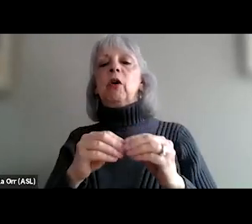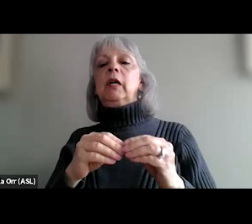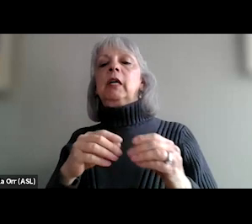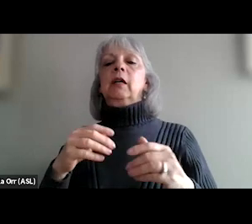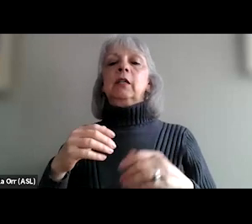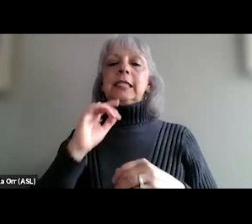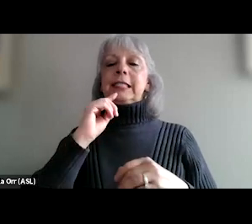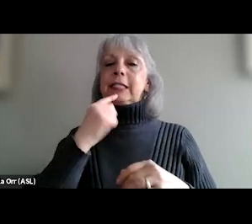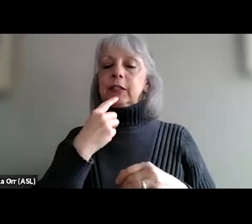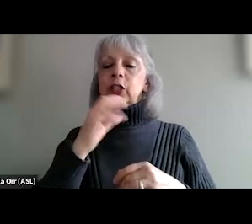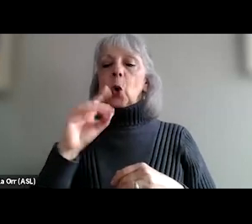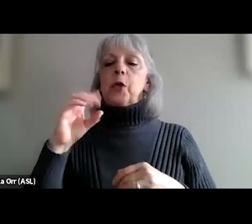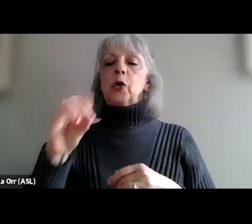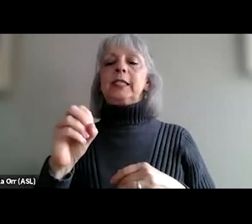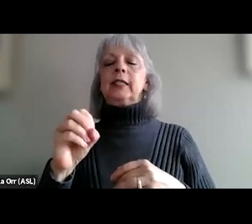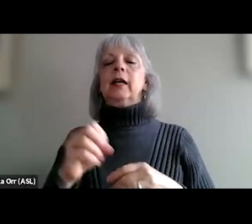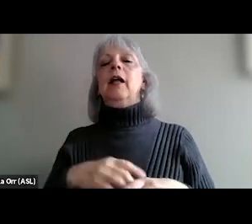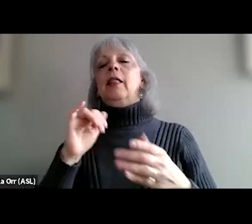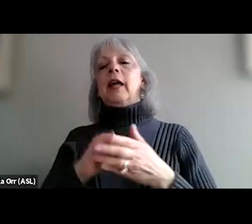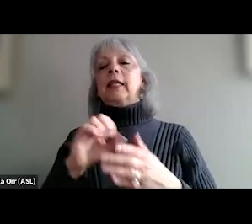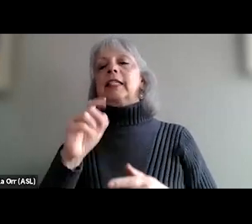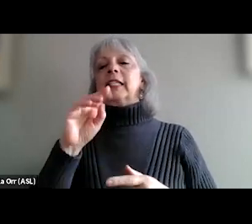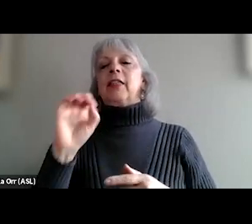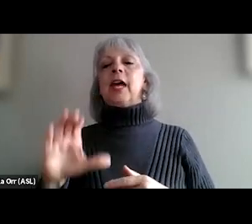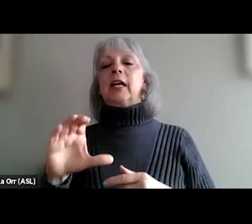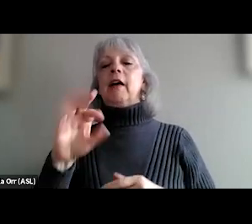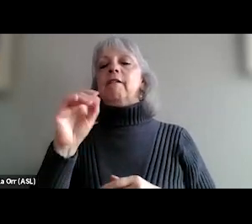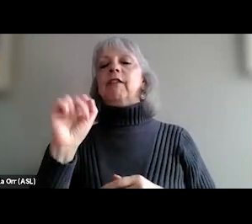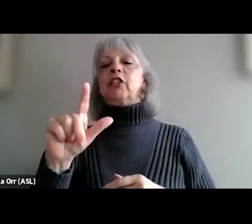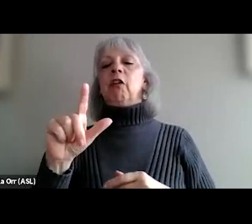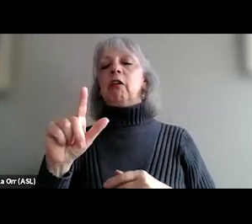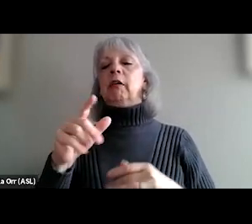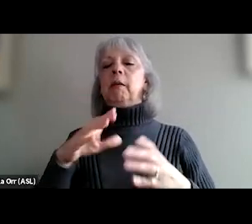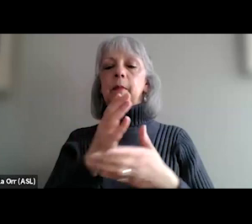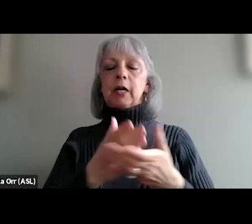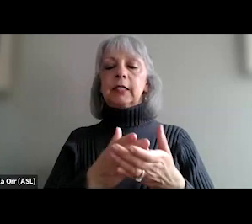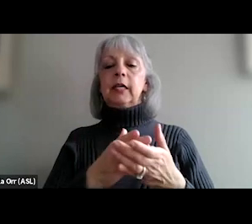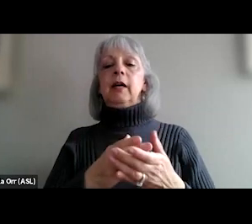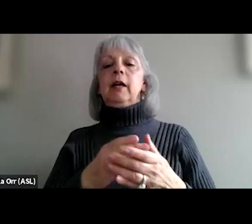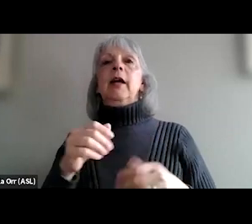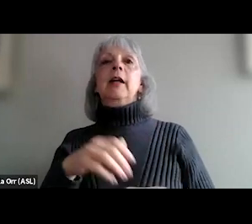como compuestos sintéticos de fentanilo y otras sustancias de abuso como la metanfetamina